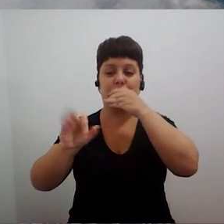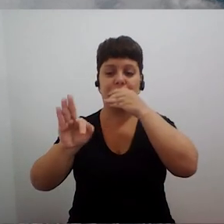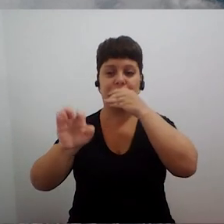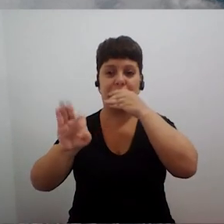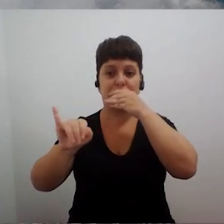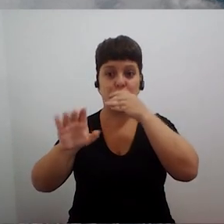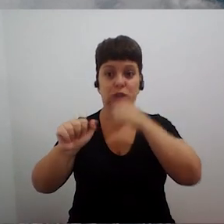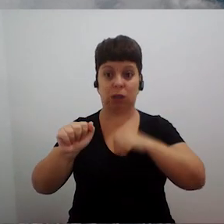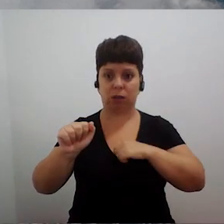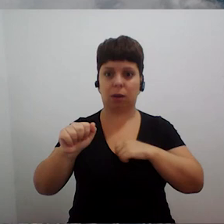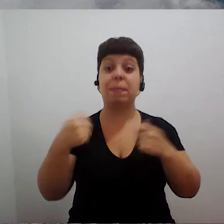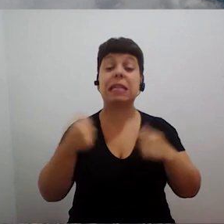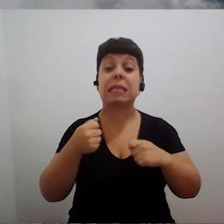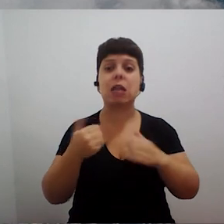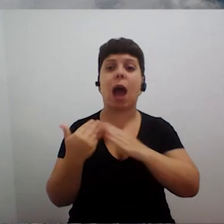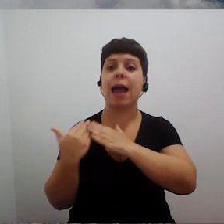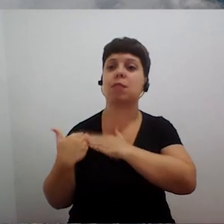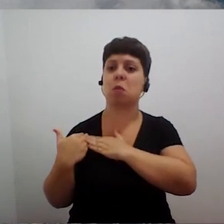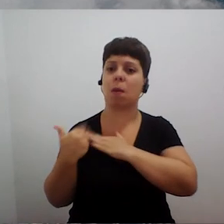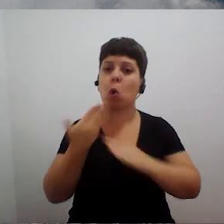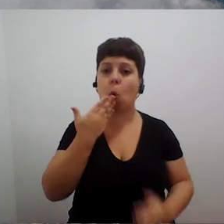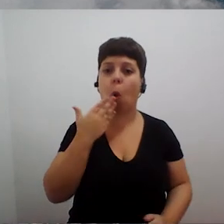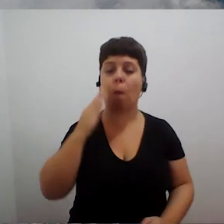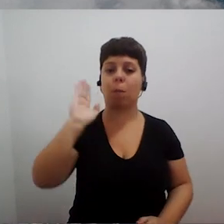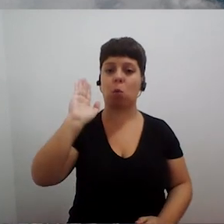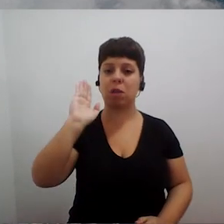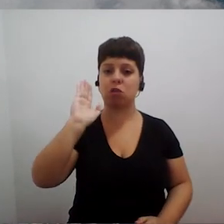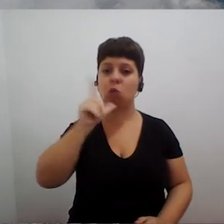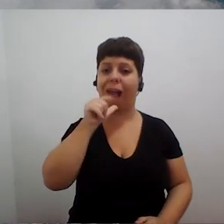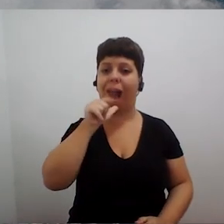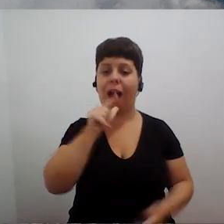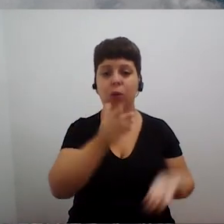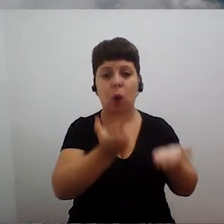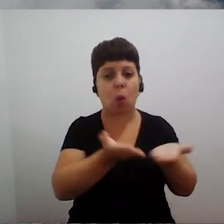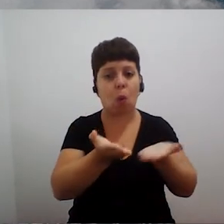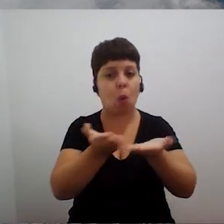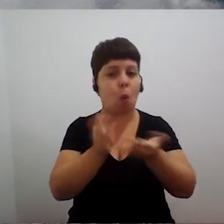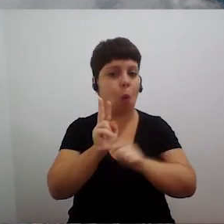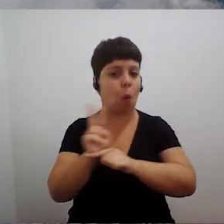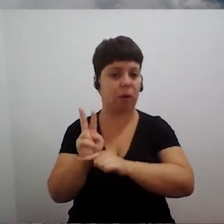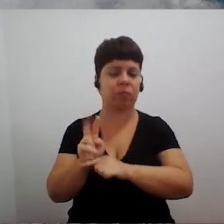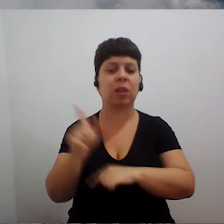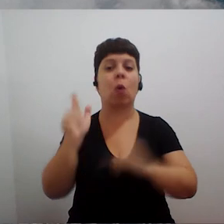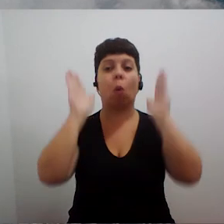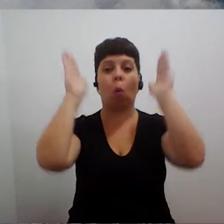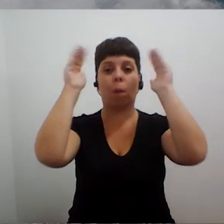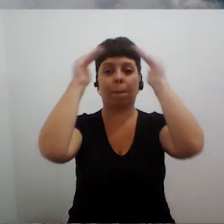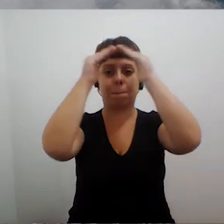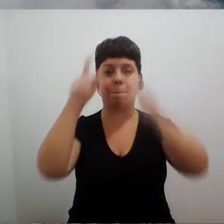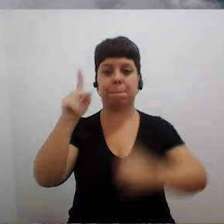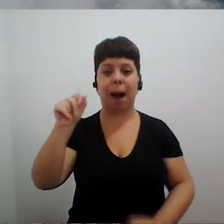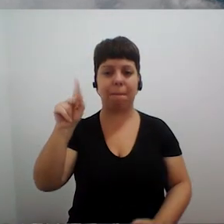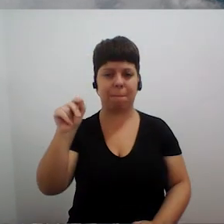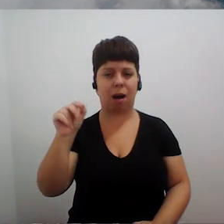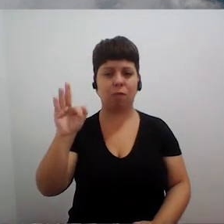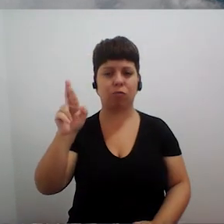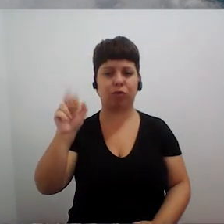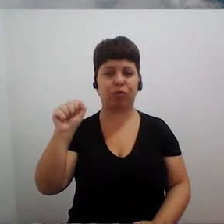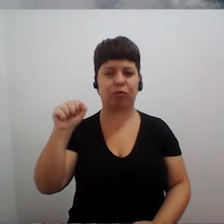para com o cuidado da água e aqui me refiro basicamente aquilo que o Papa Francisco nos pede